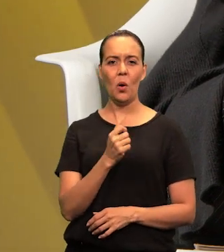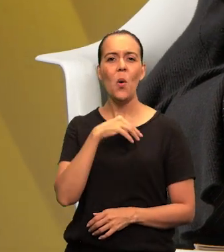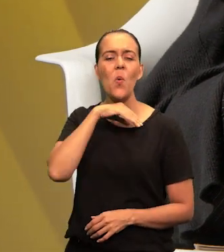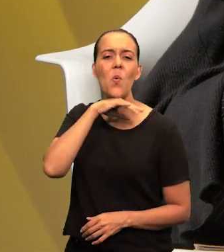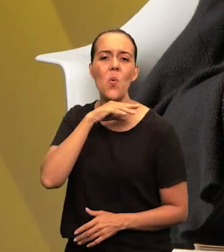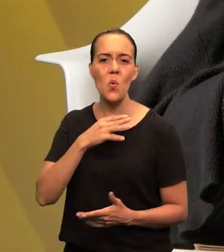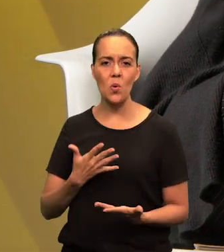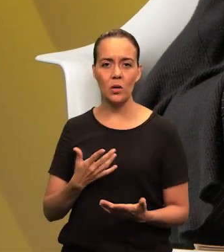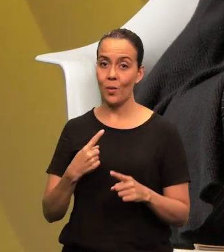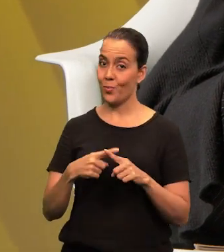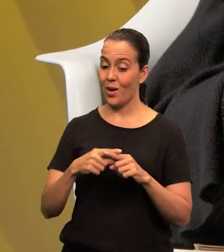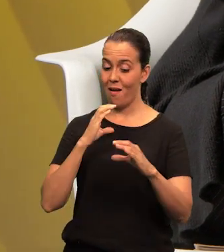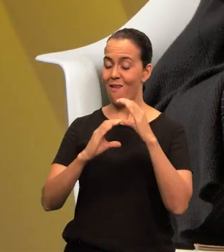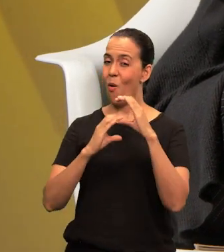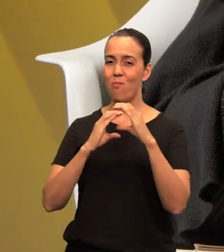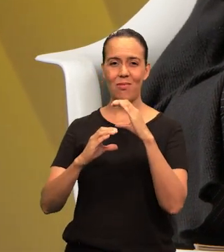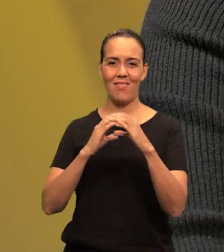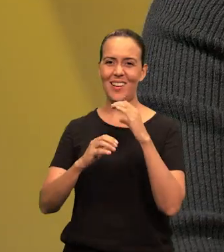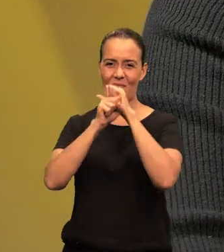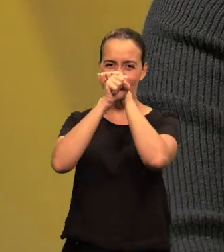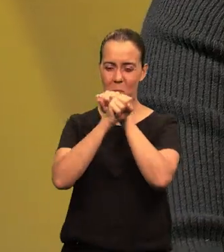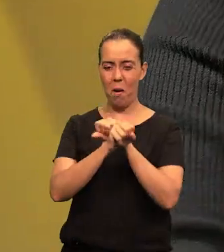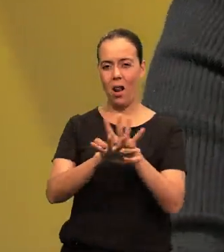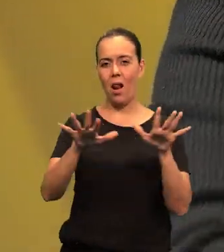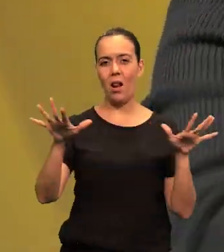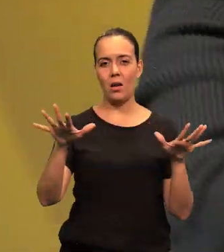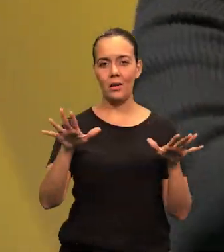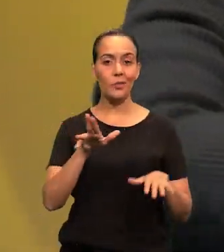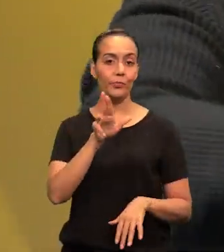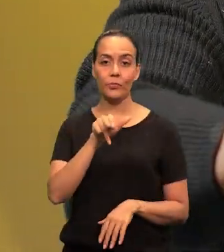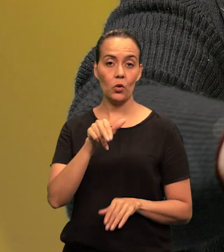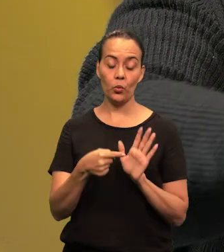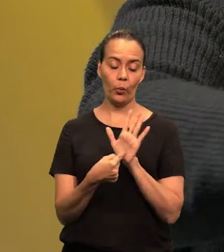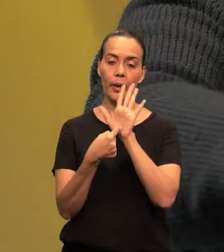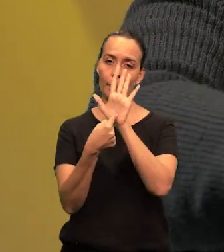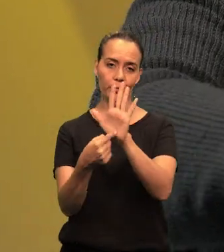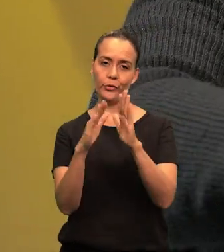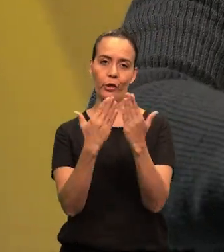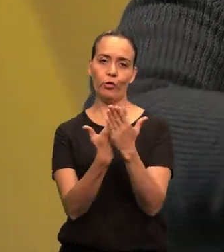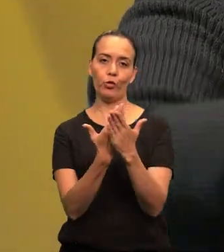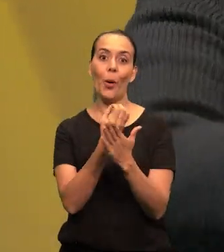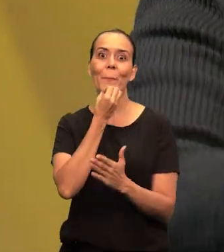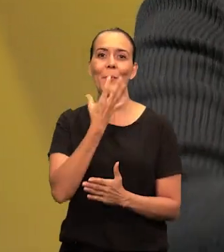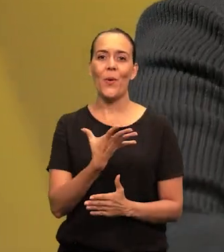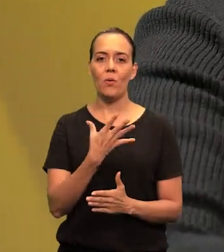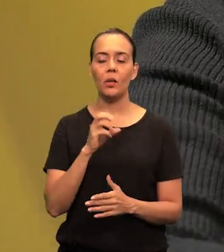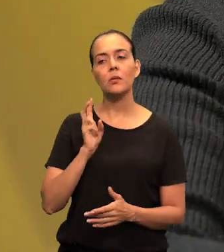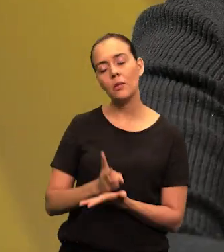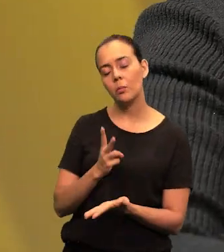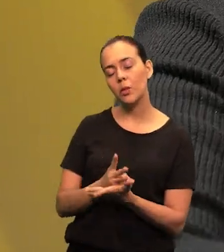são os meios de comunicação de massa, porque eles nunca vão mostrar uma bela escola. Eles vão mostrar uma pior, né?